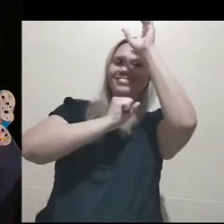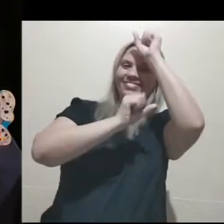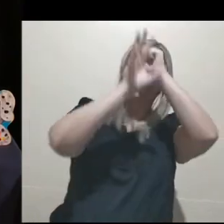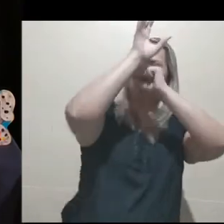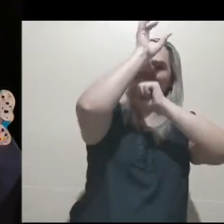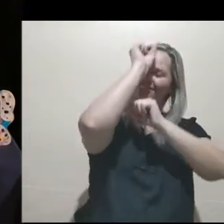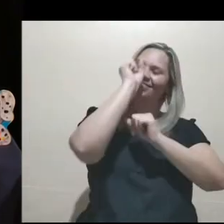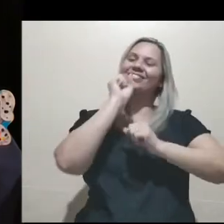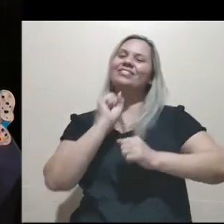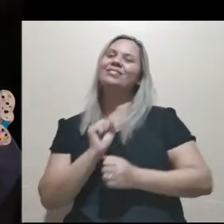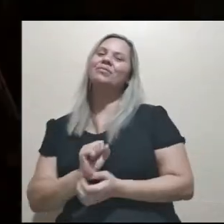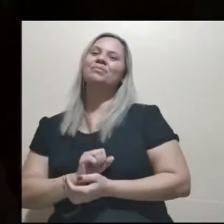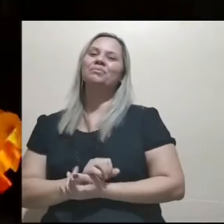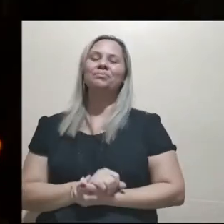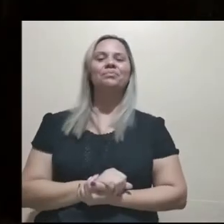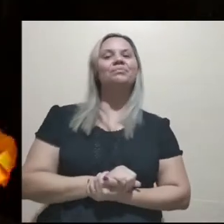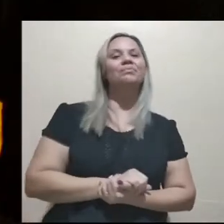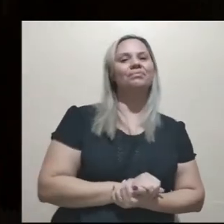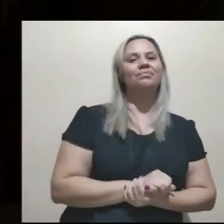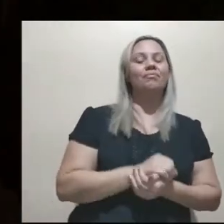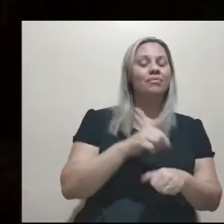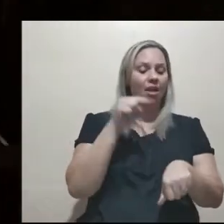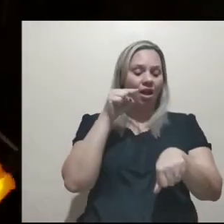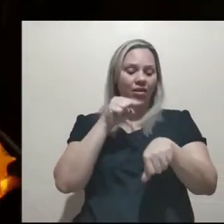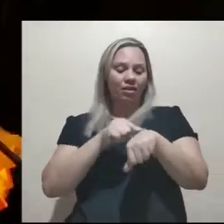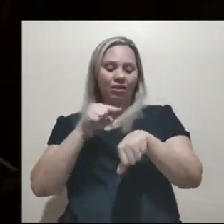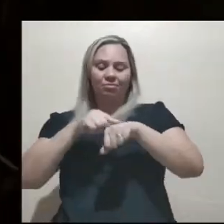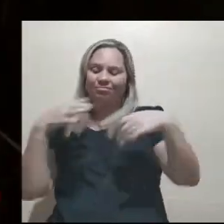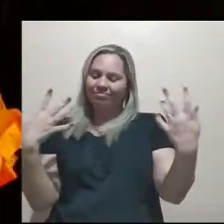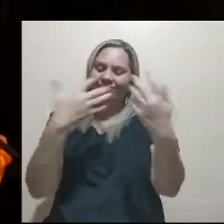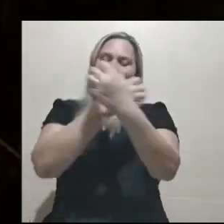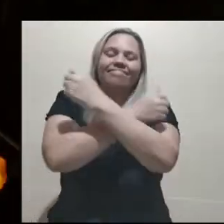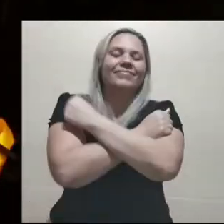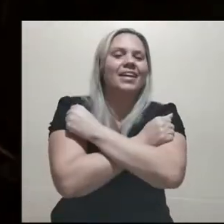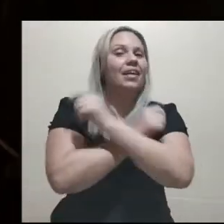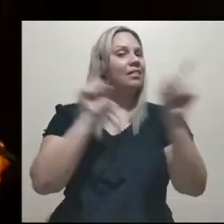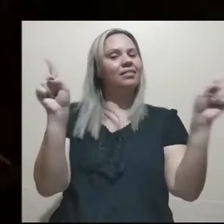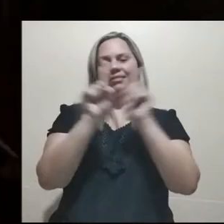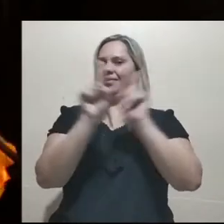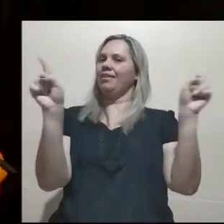Nα̃o é horɑ de ɑbrɑçɑr... trɑlɑlά.